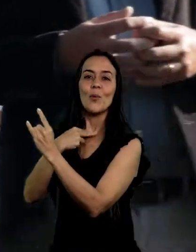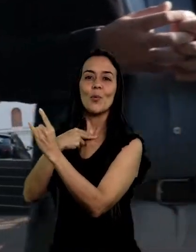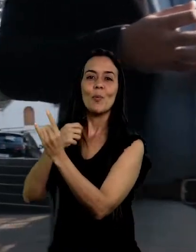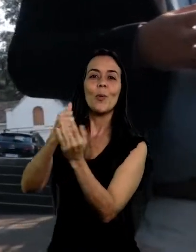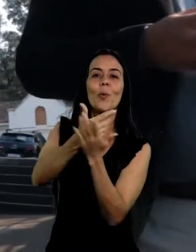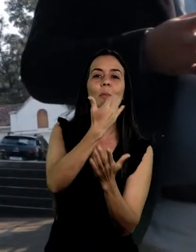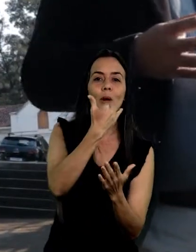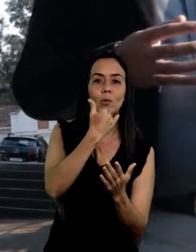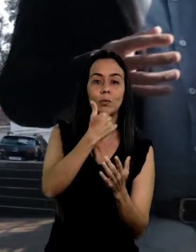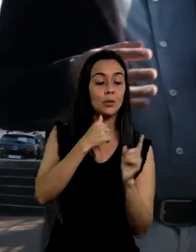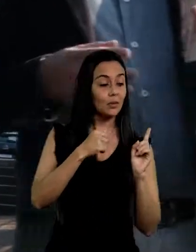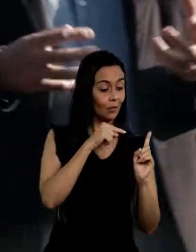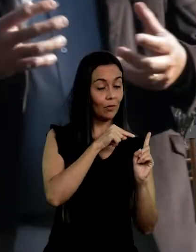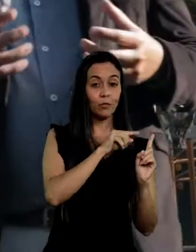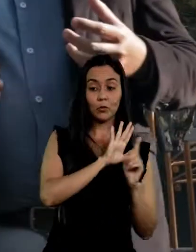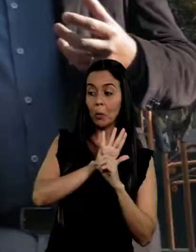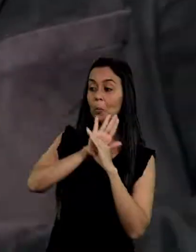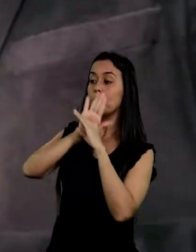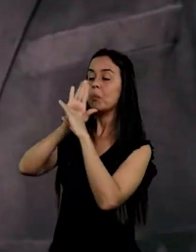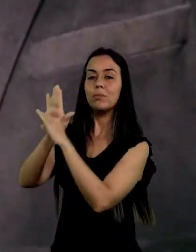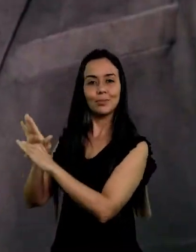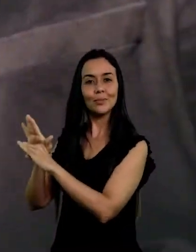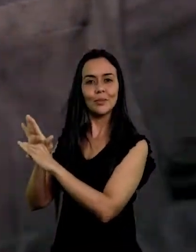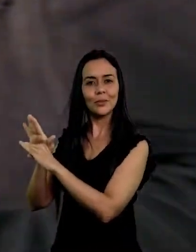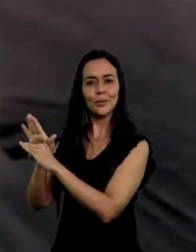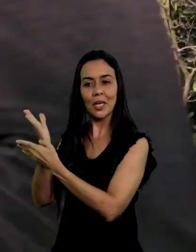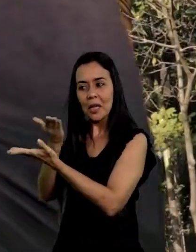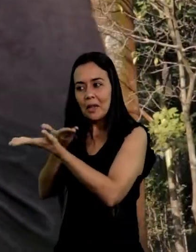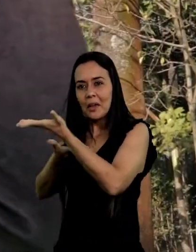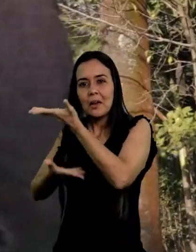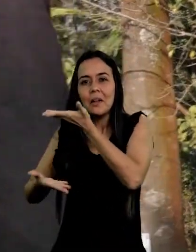sabe? Algumas coisas assim, né? Ou de você ajudar,